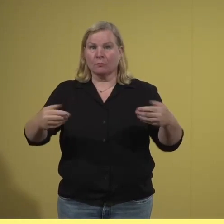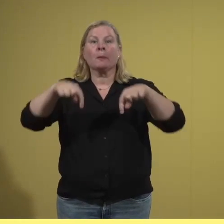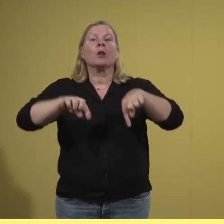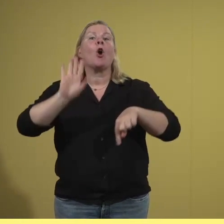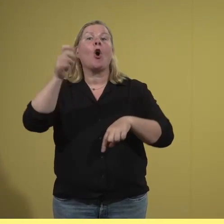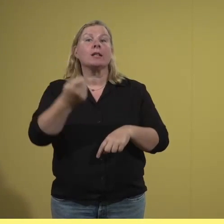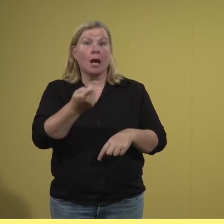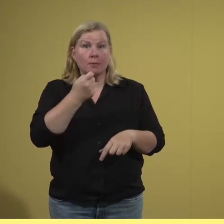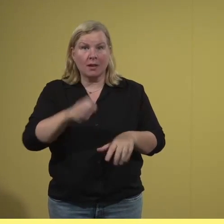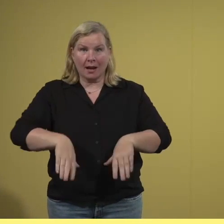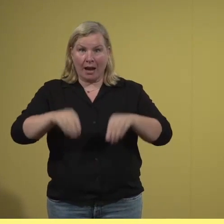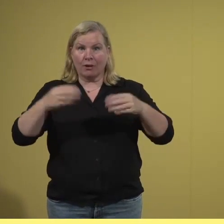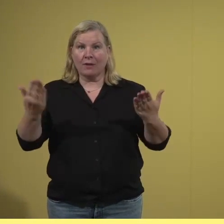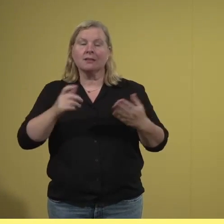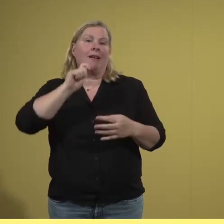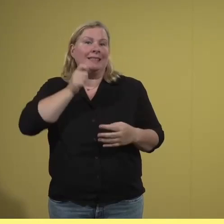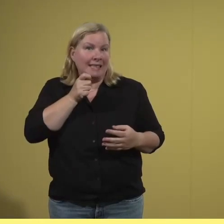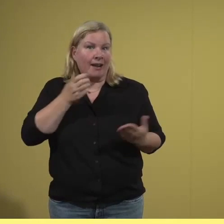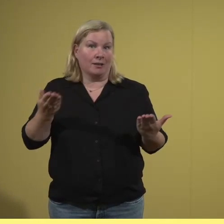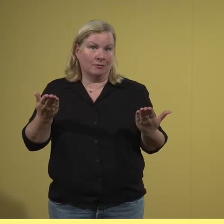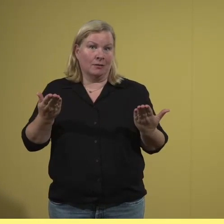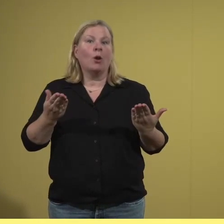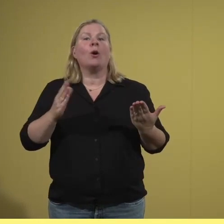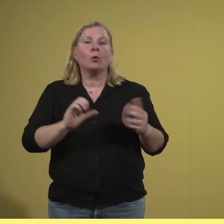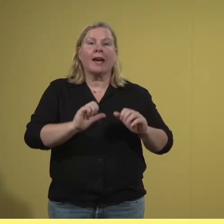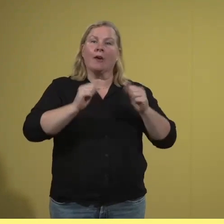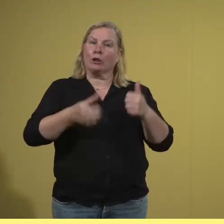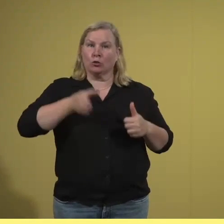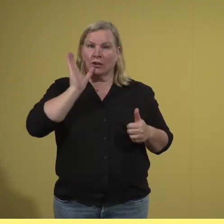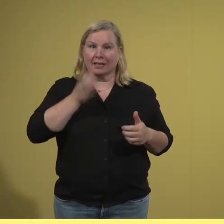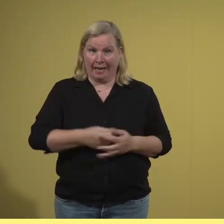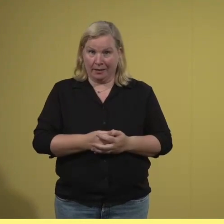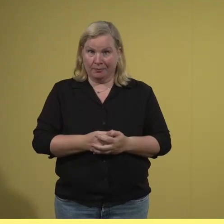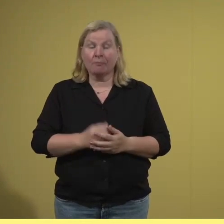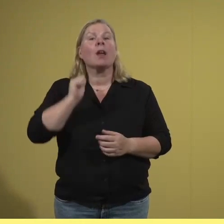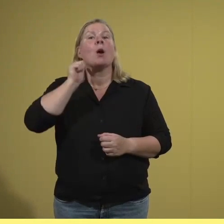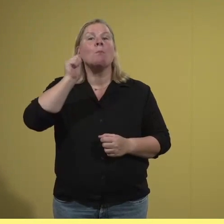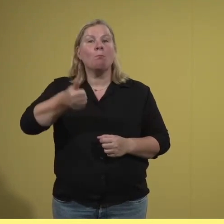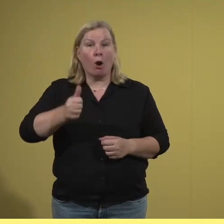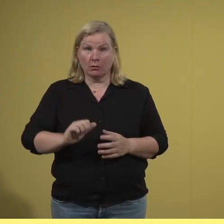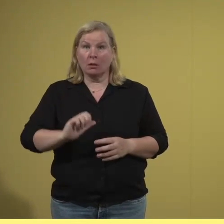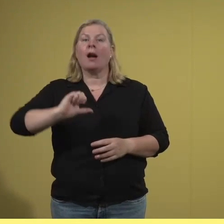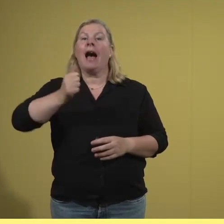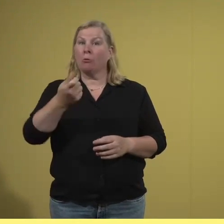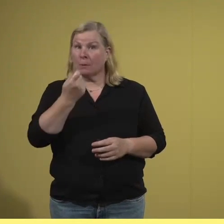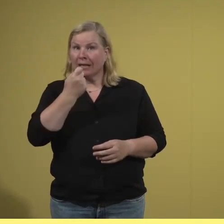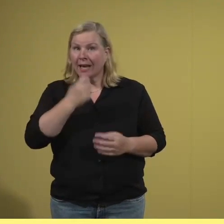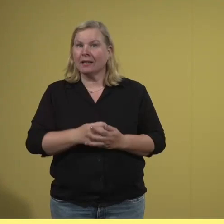Heute Nachmittag beginnen wir mit einem Snack und einem Erfrischungsgetränk. Morgen kommt eine Hauptmahlzeit.